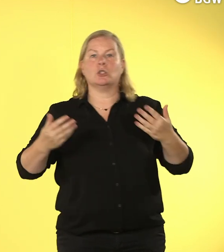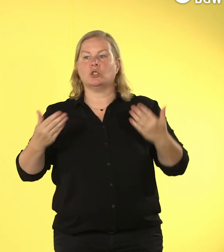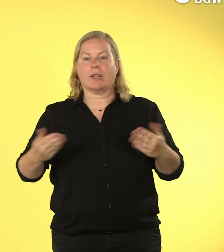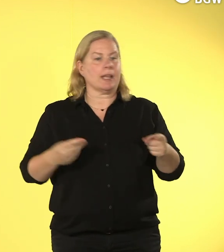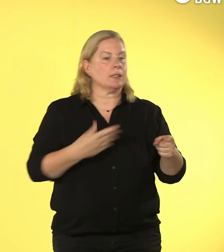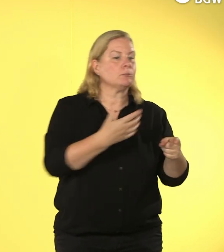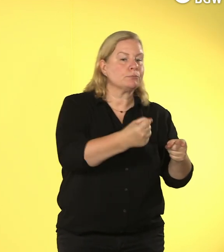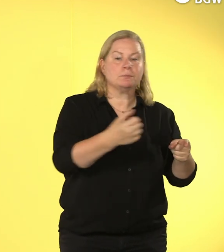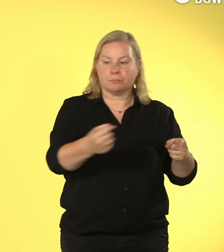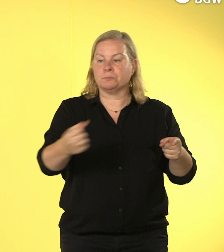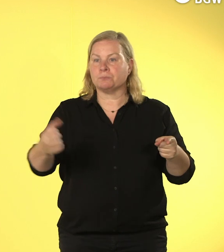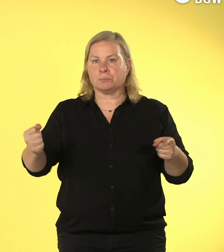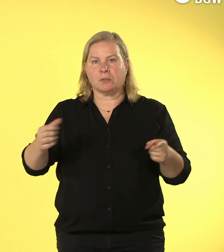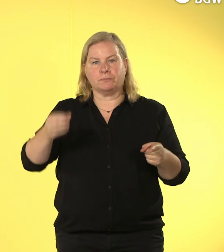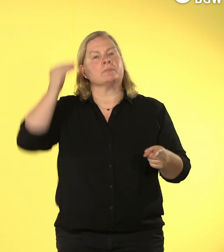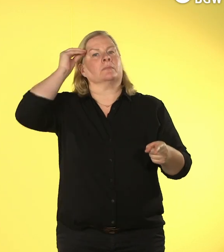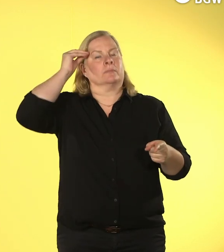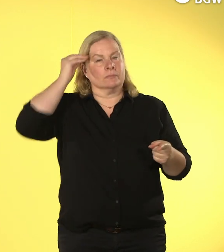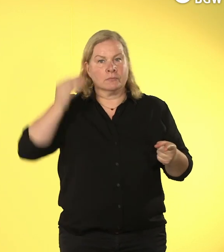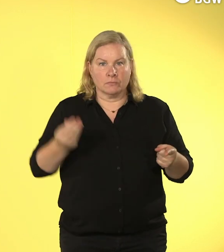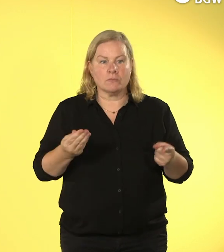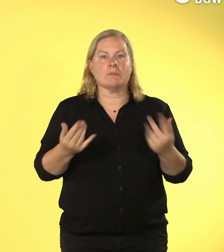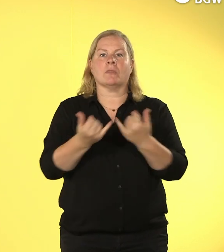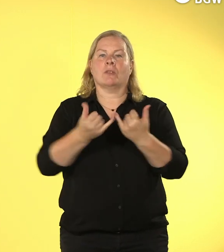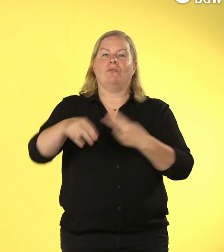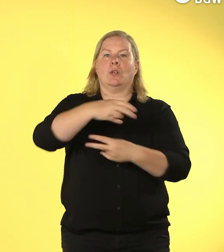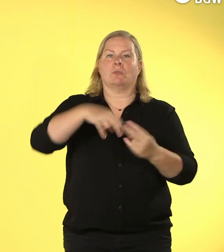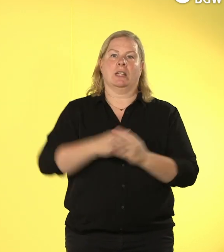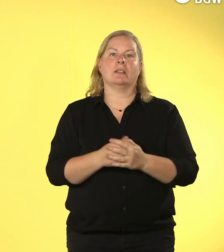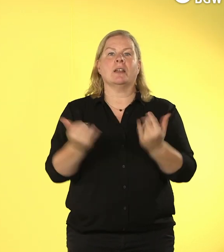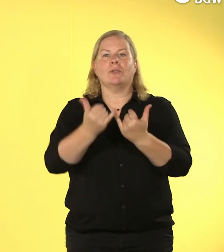und zu wissen, wie man damit umgehen kann.